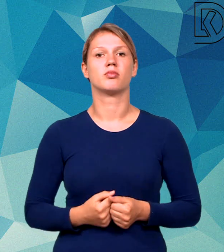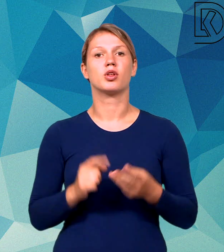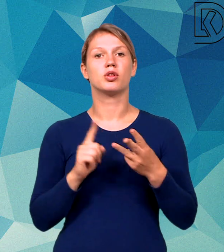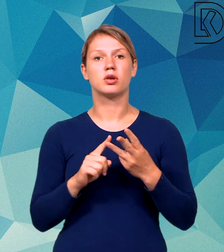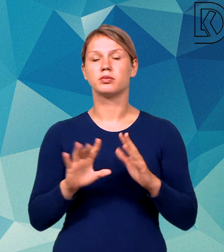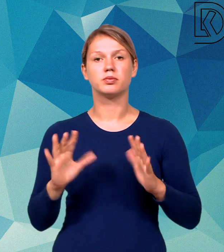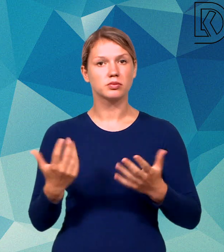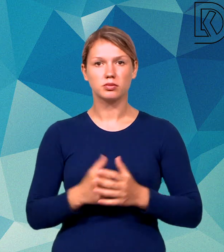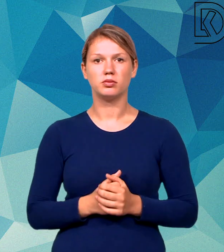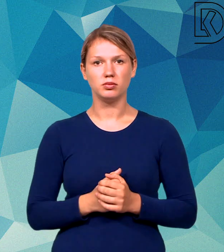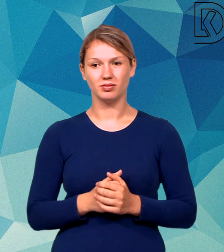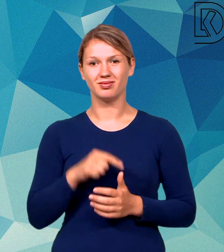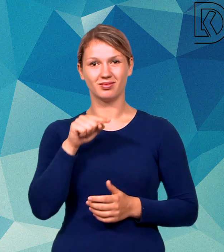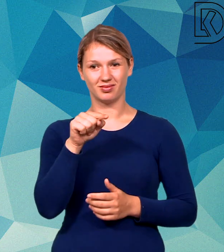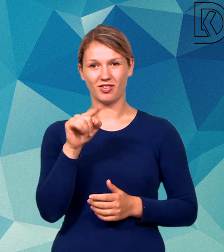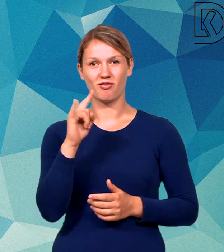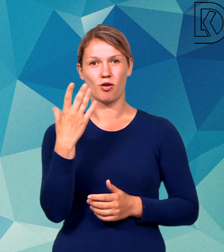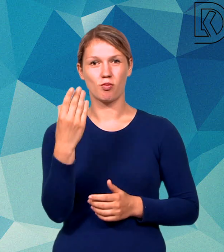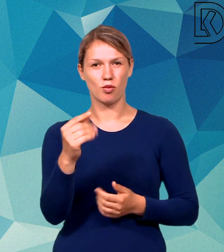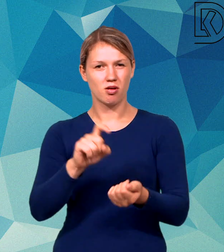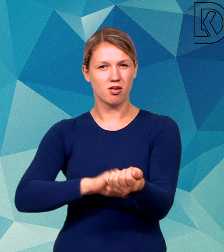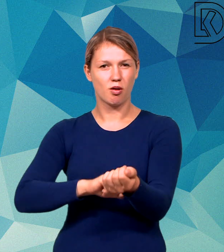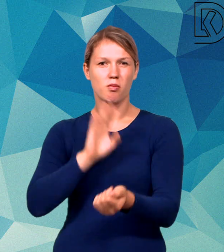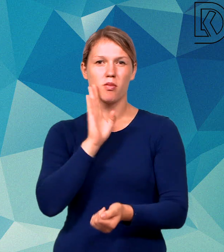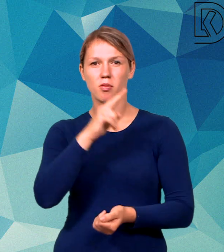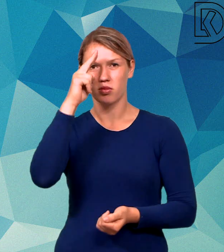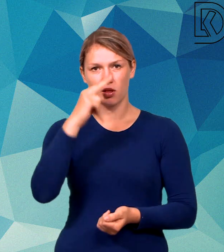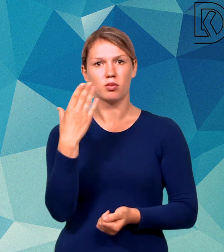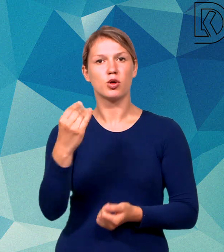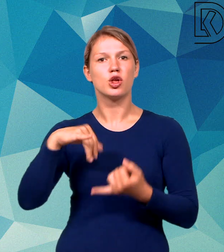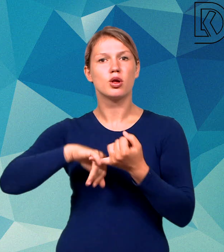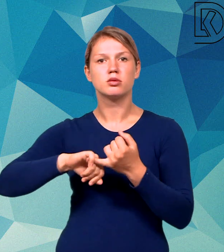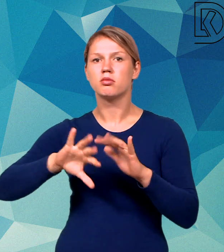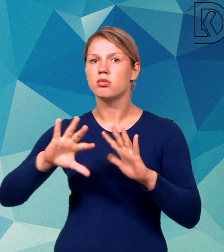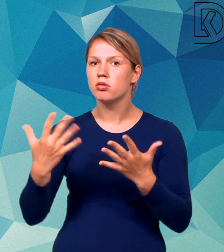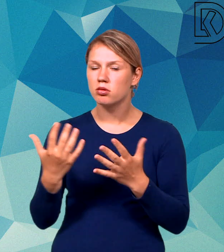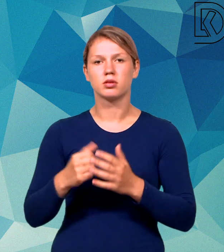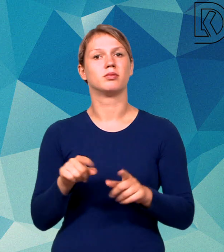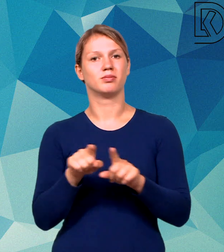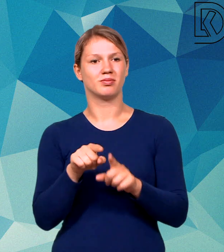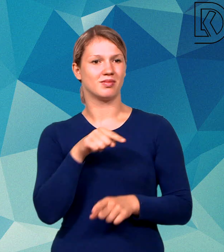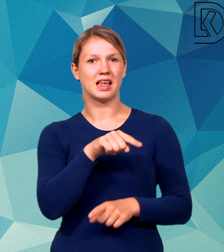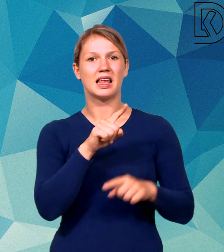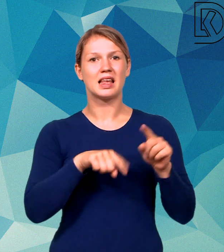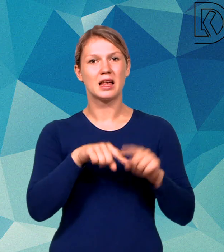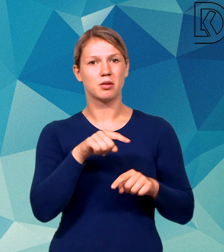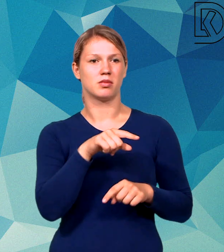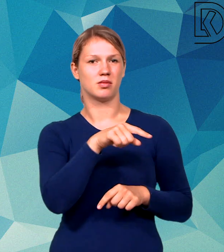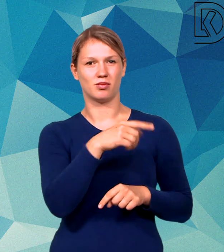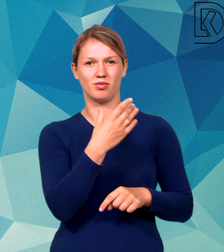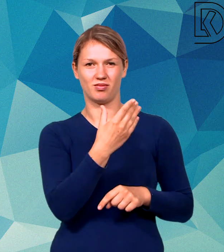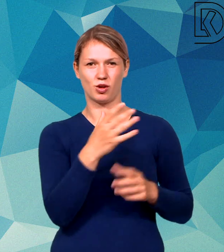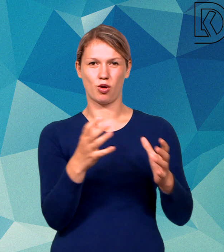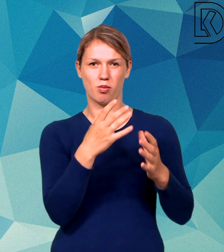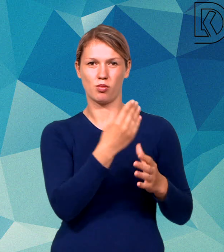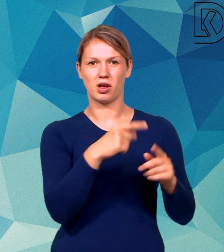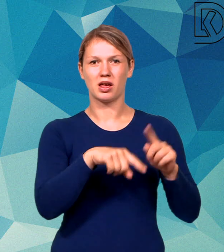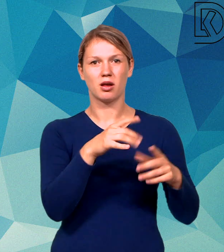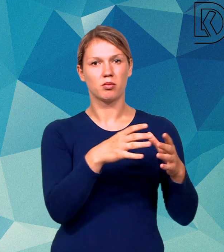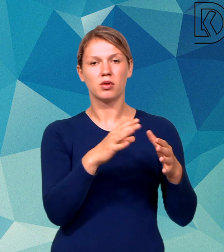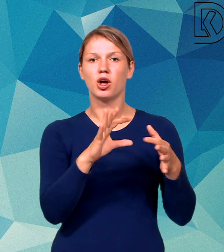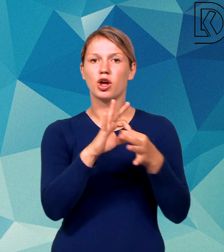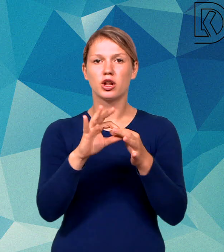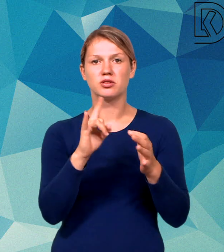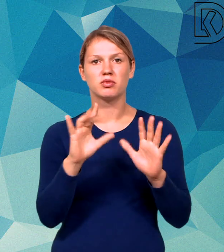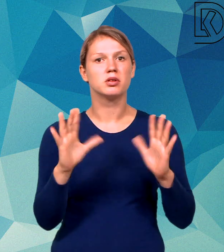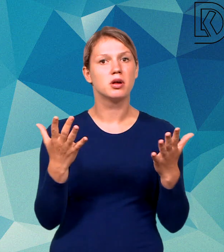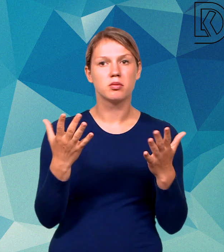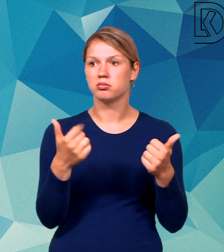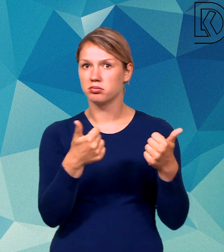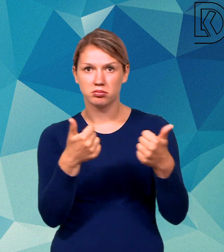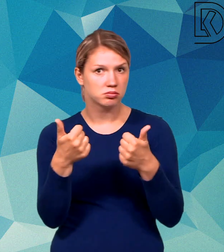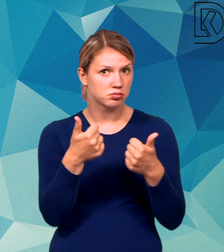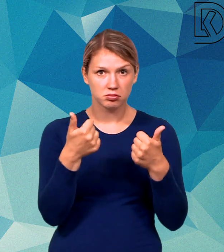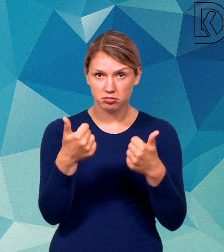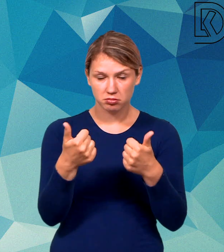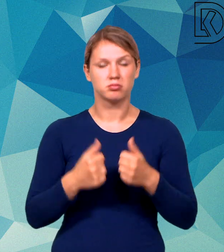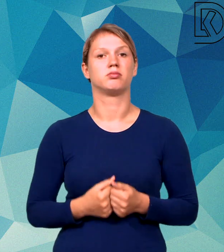Trečia, tiriama, kokia yra vaiko biologinių tėvų istorija, taip pat norinčiųjų įsivaikinti giminų ryšiai su vaiku.